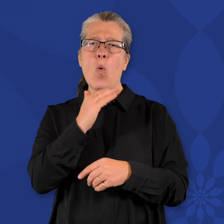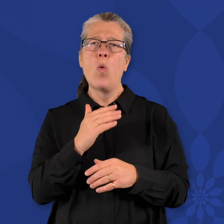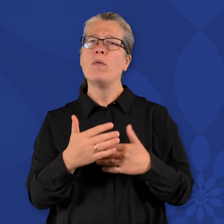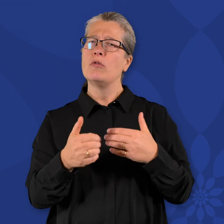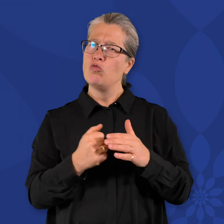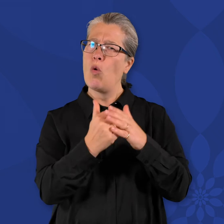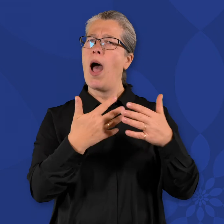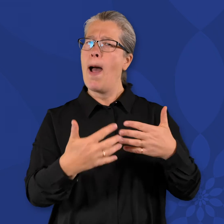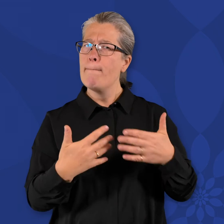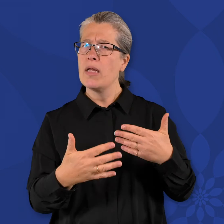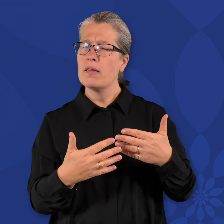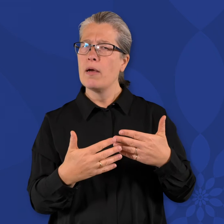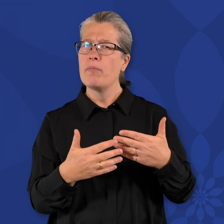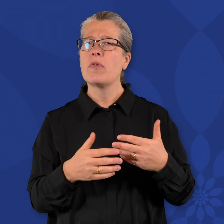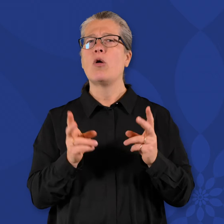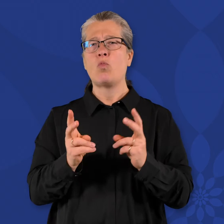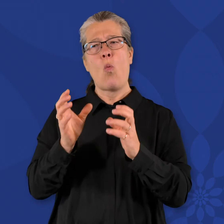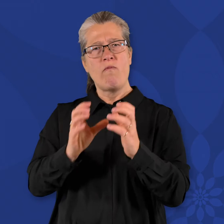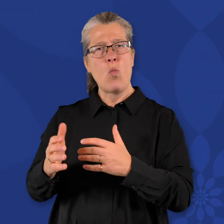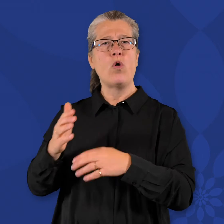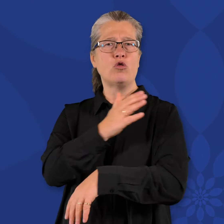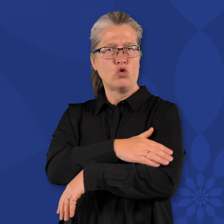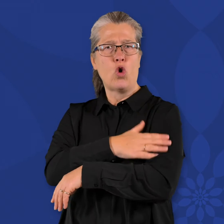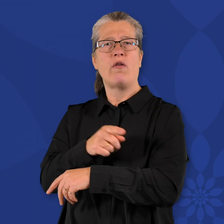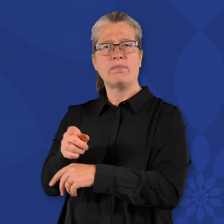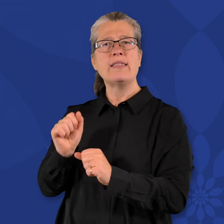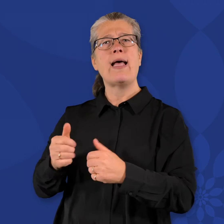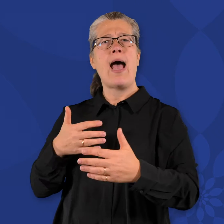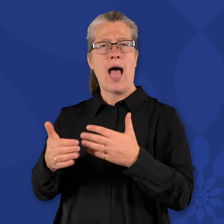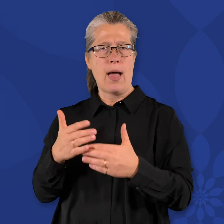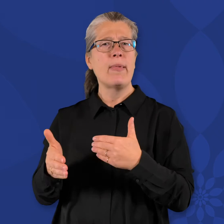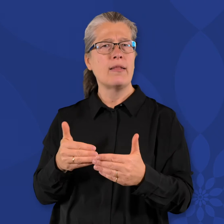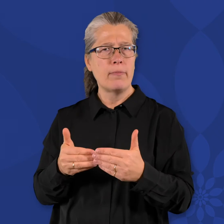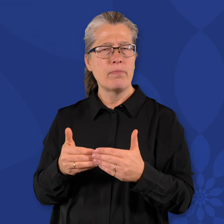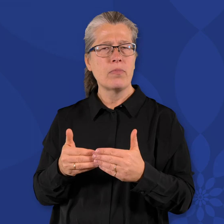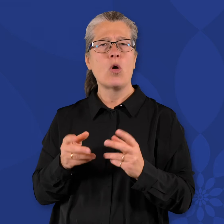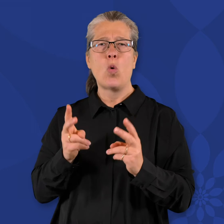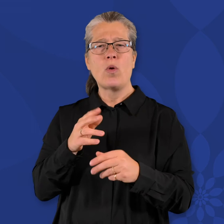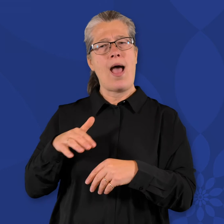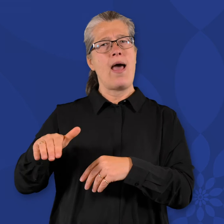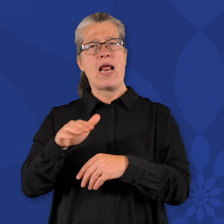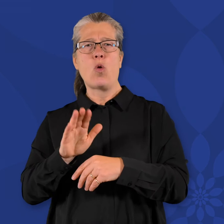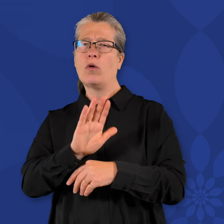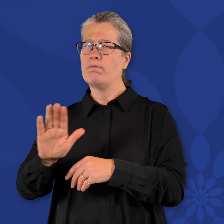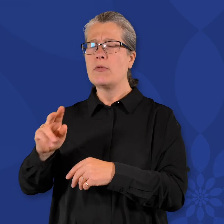att den eftersatta vården och servicen ska åtgärdas och att även regionernas perspektiv ska -